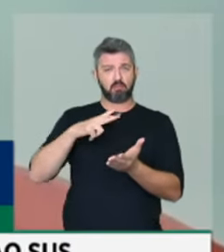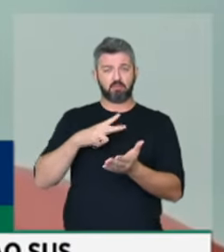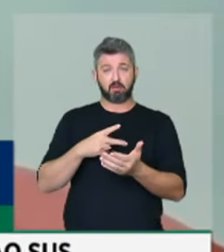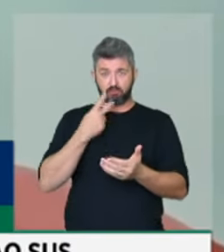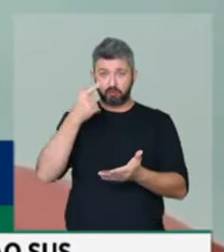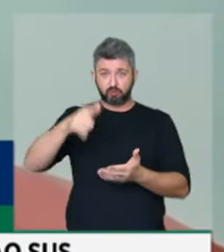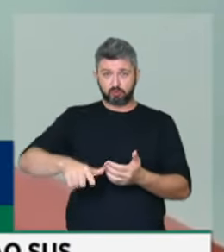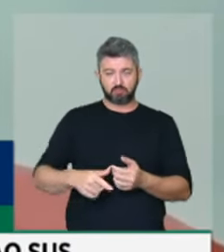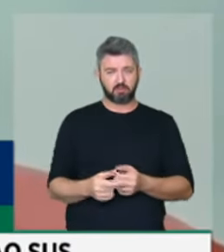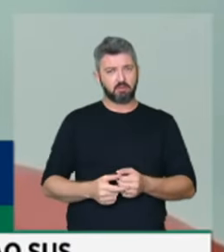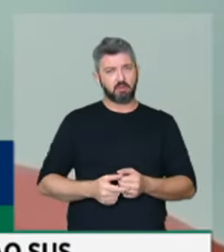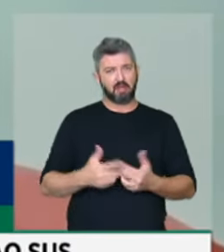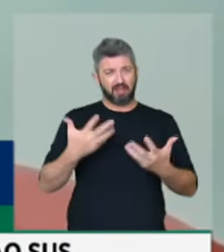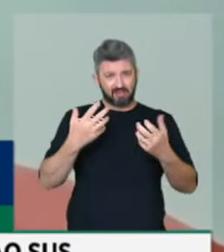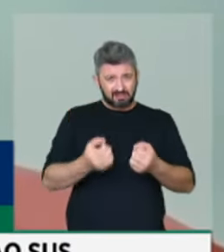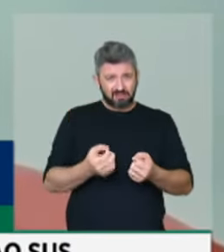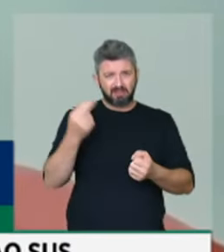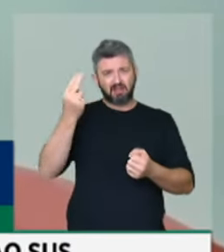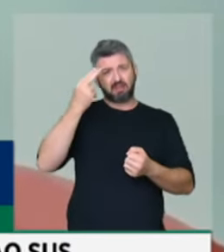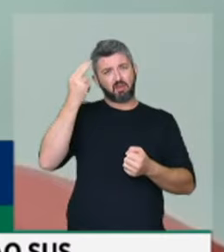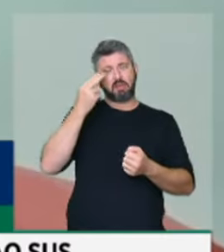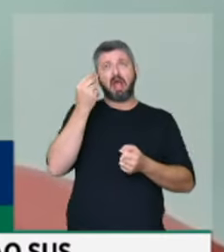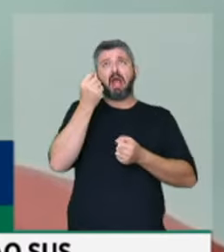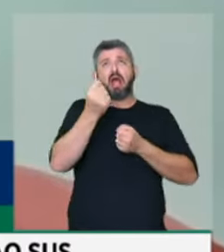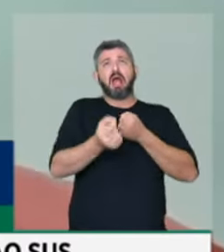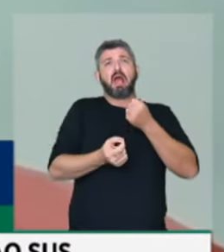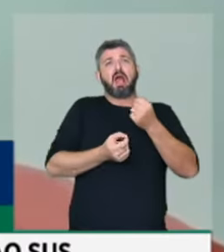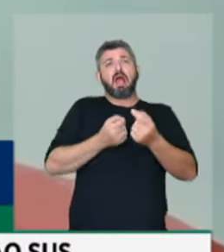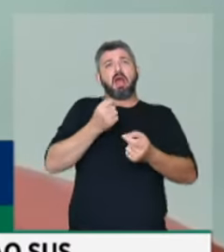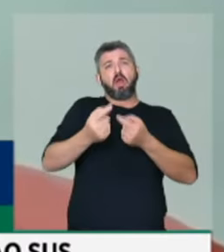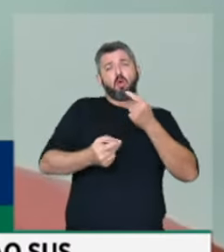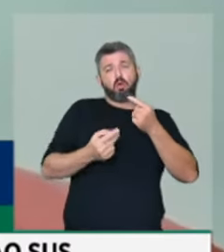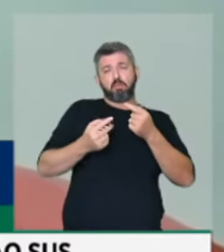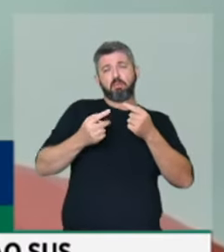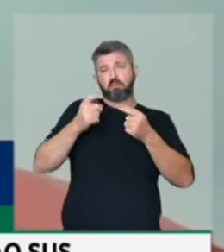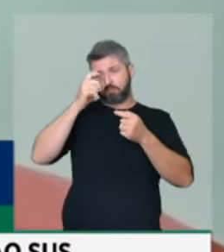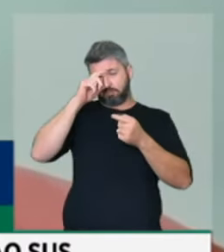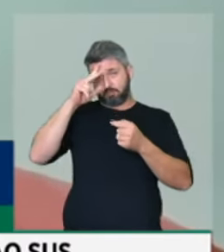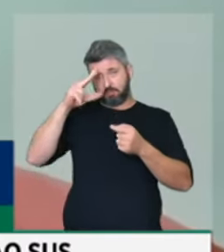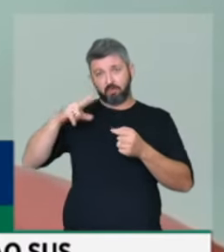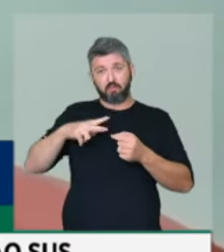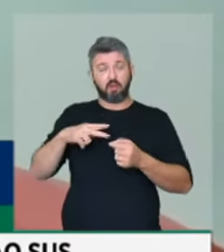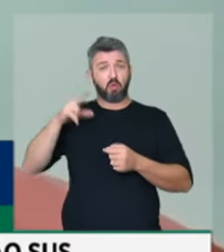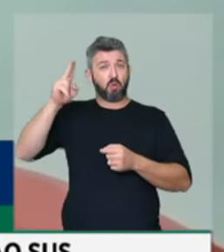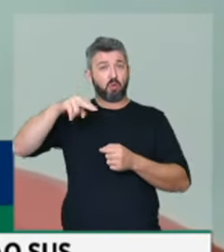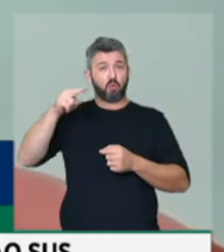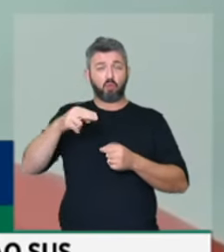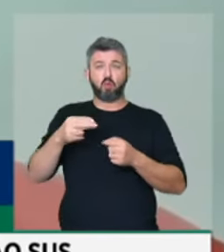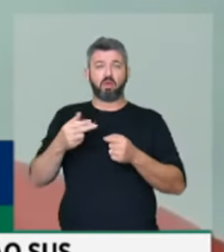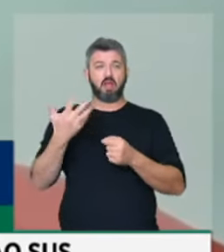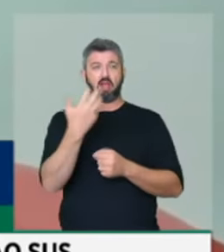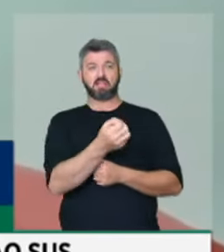PARA ACEITAR QUE APENAS ALGUNS IMPORTANTES HOSPITAIS PRIVADOS, AQUELES QUE NUNCA ATENDEM PELO SUS, NUNCA SE DISPÕE A ABRIR PORTAS PARA